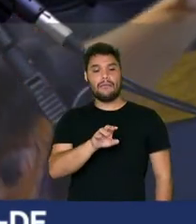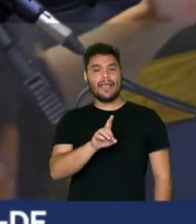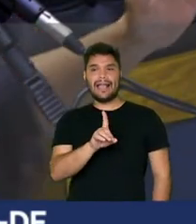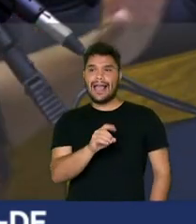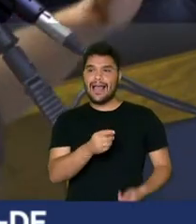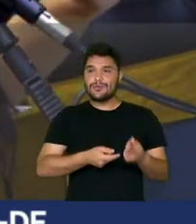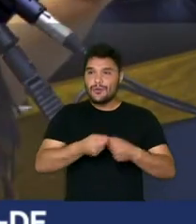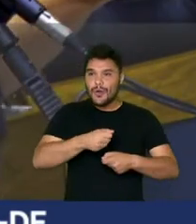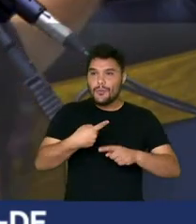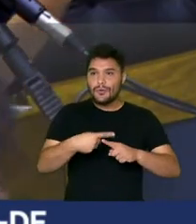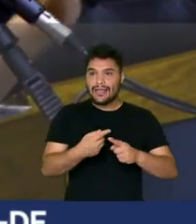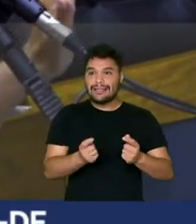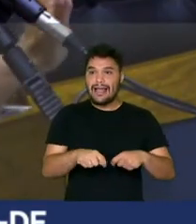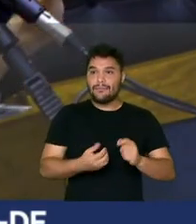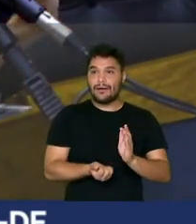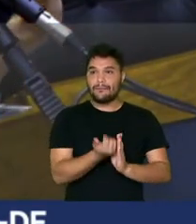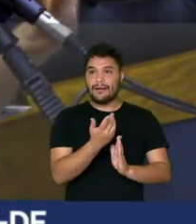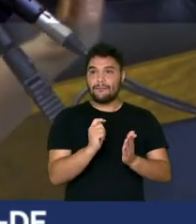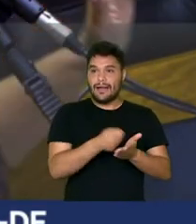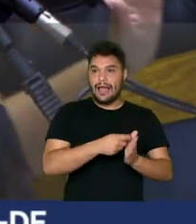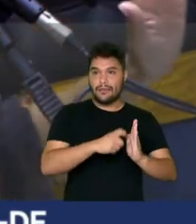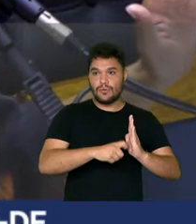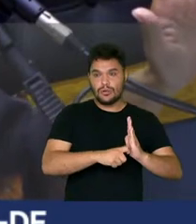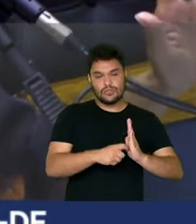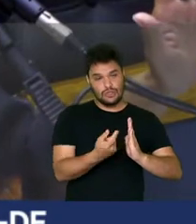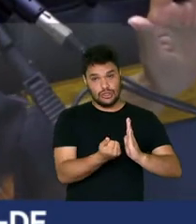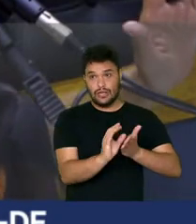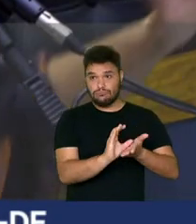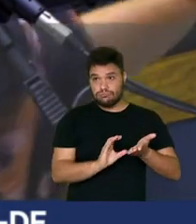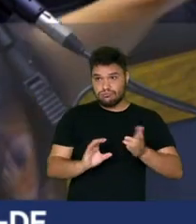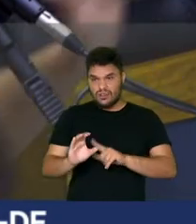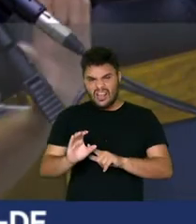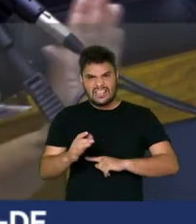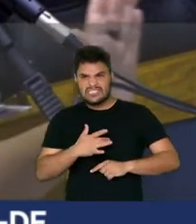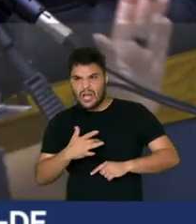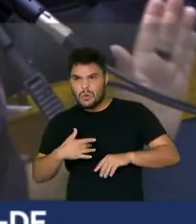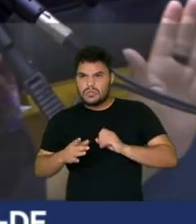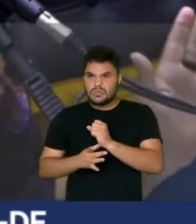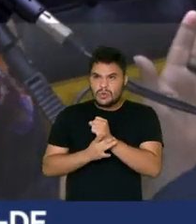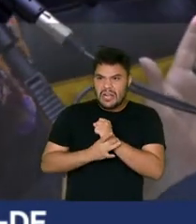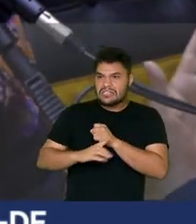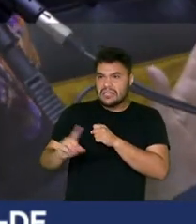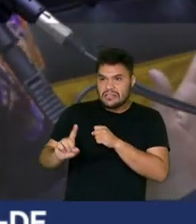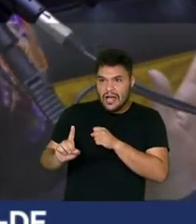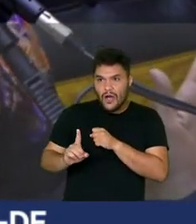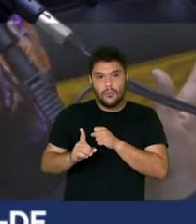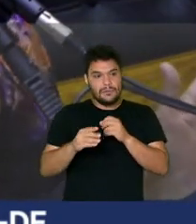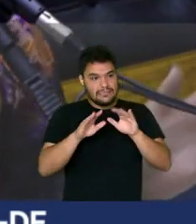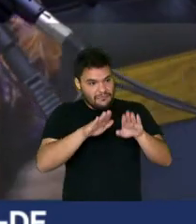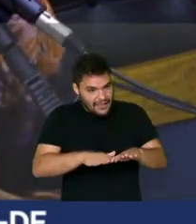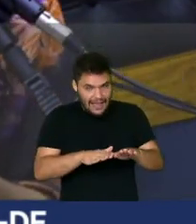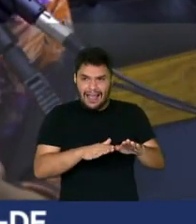PORQUE O MERCADO GERA IMPOSTO. AGORA DIZ: NÃO, NÃO, O DINHEIRO NÃO TEM QUE IR PARA A SAÚDE, PARA A EDUCAÇÃO, PARA A SEGURANÇA, O DINHEIRO TEM QUE FICAR NA INICIATIVA